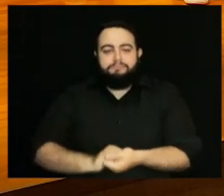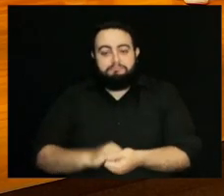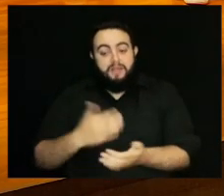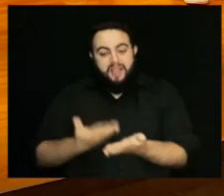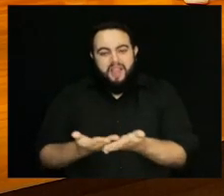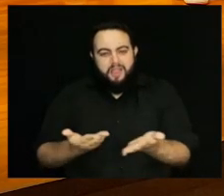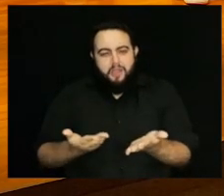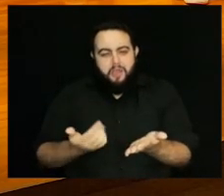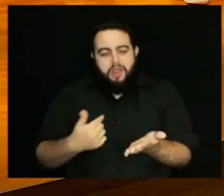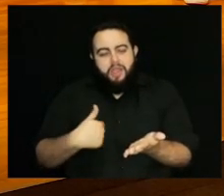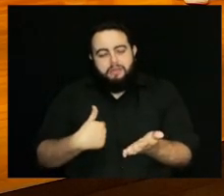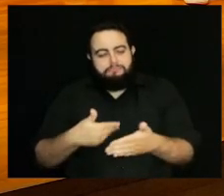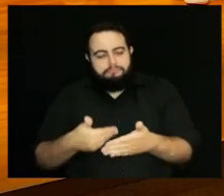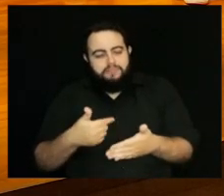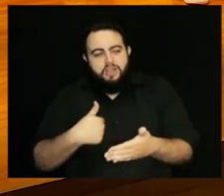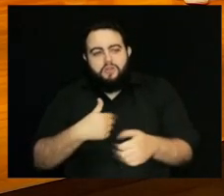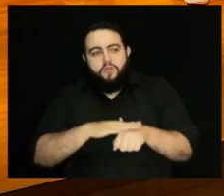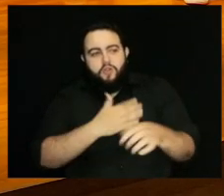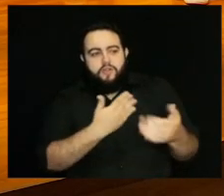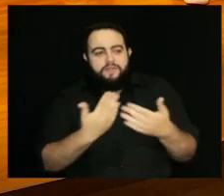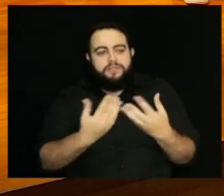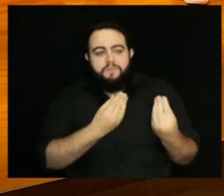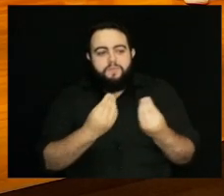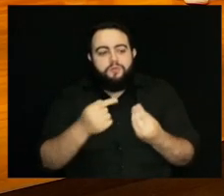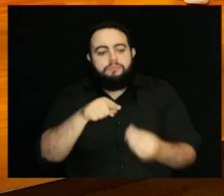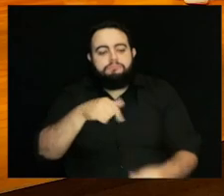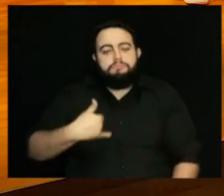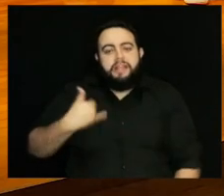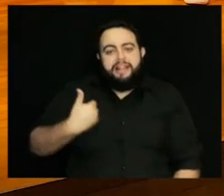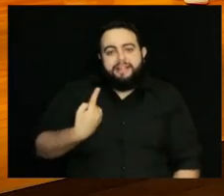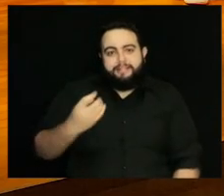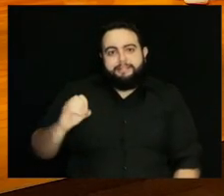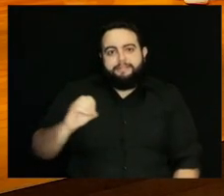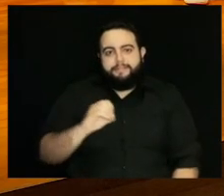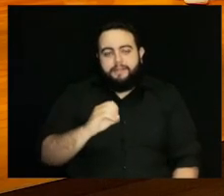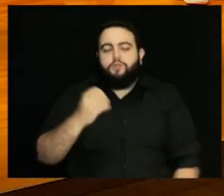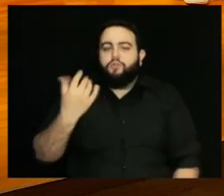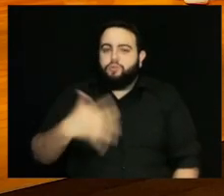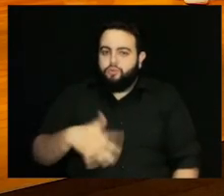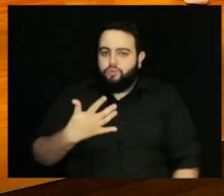muito com um que tá com 100 anos anos, uma figuraça e que era um dos que ia lá falar com Lupicínio para